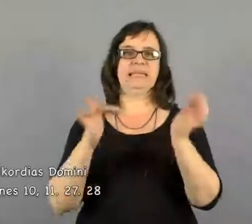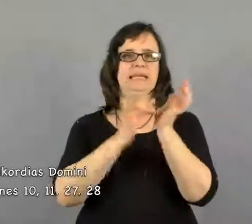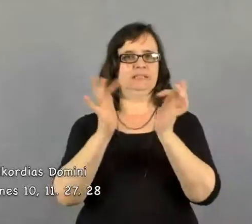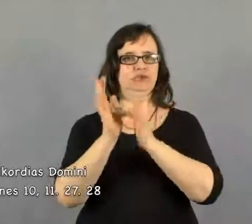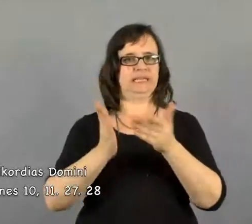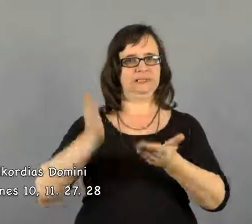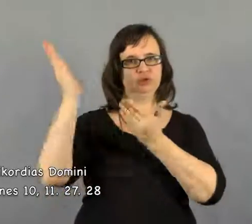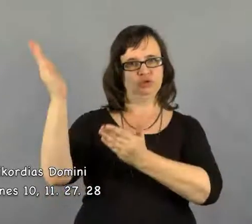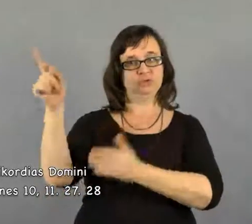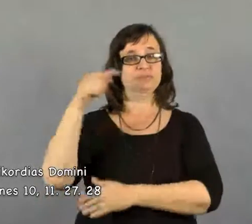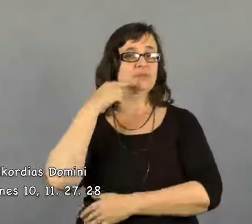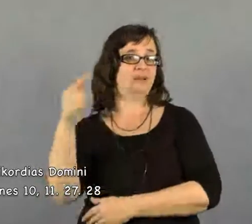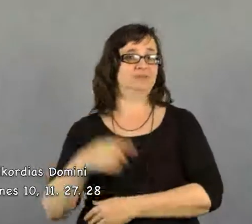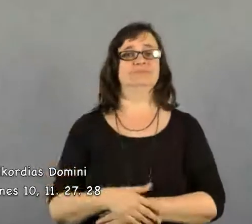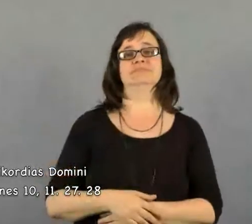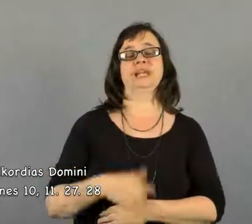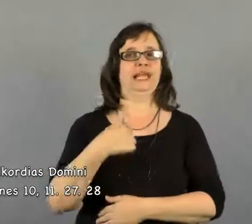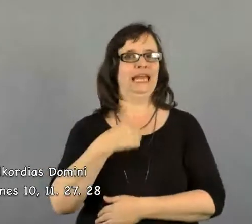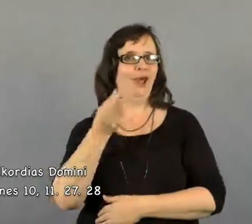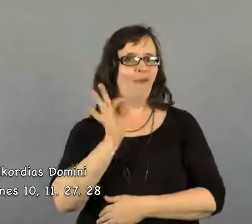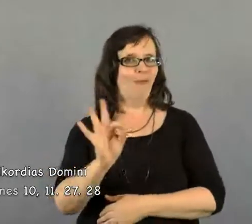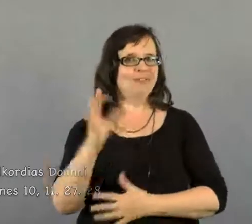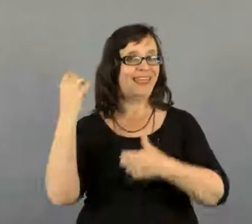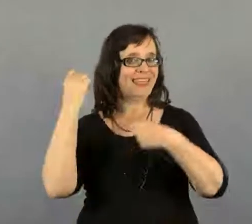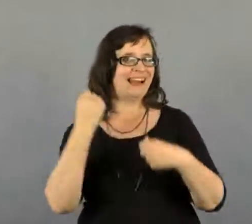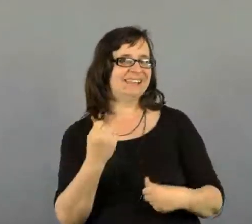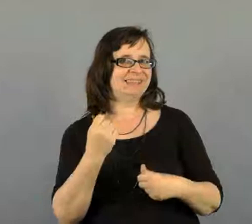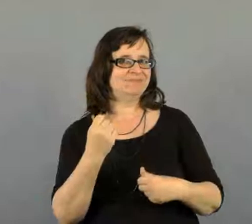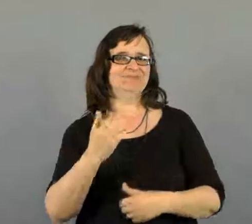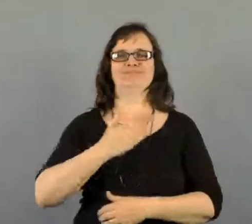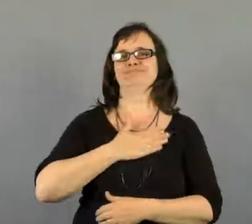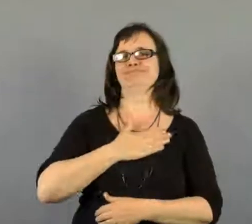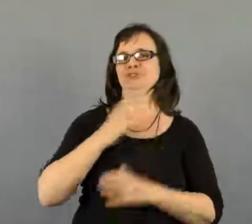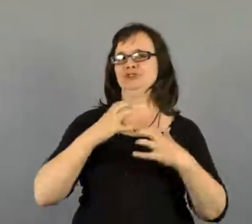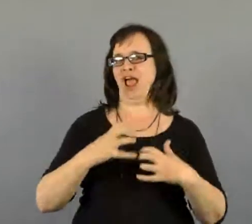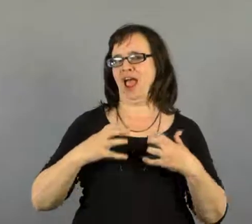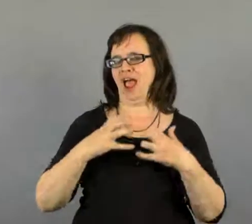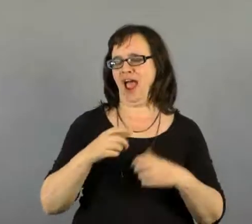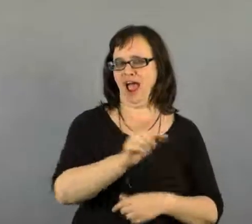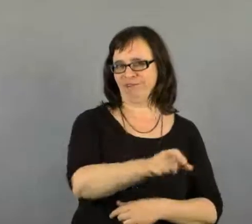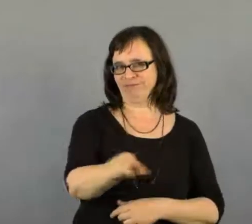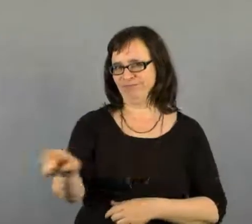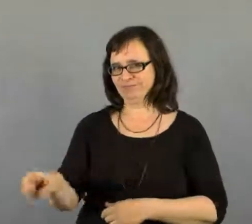Jesus Christus sagt: Im Vergleich bin ich für euch wie ein Hirte für die Schafe